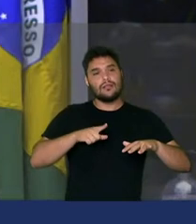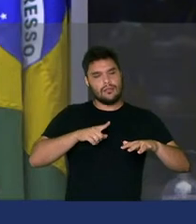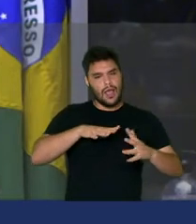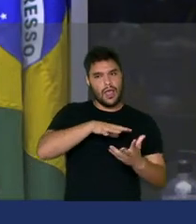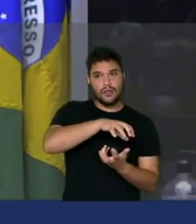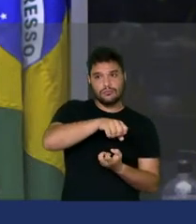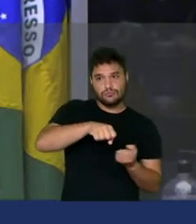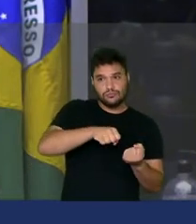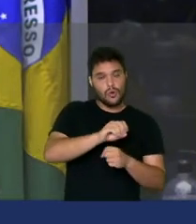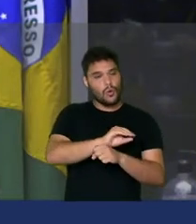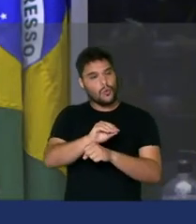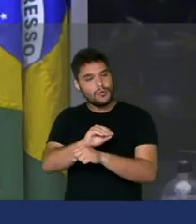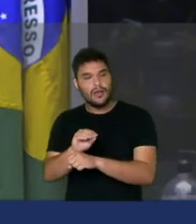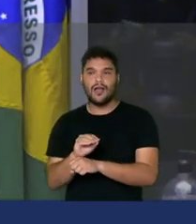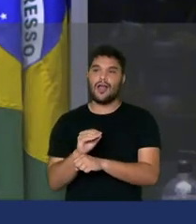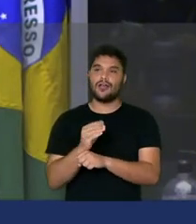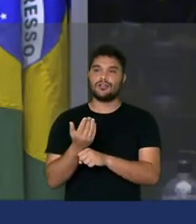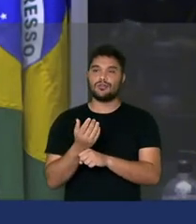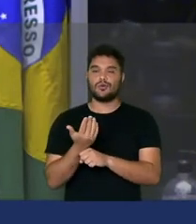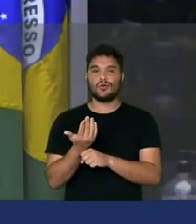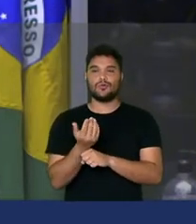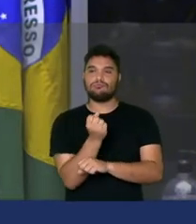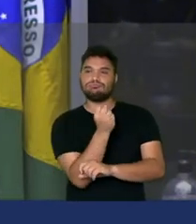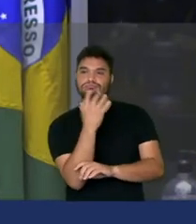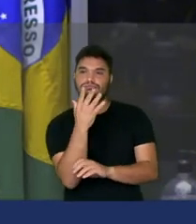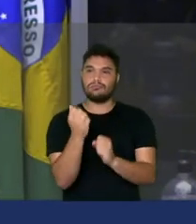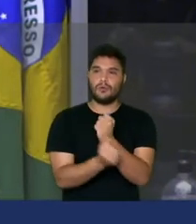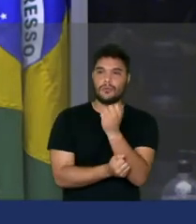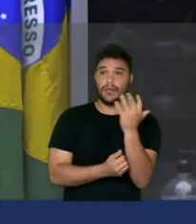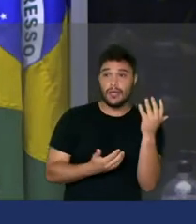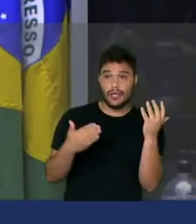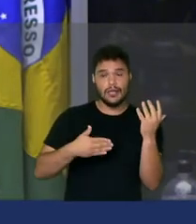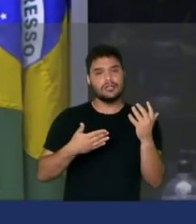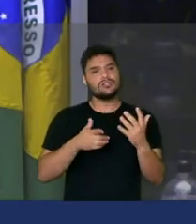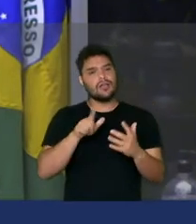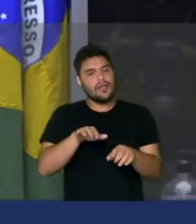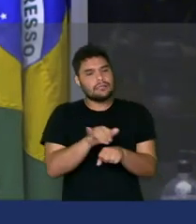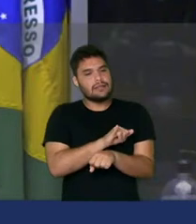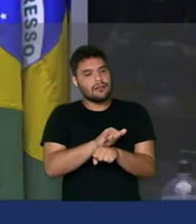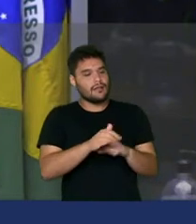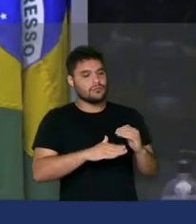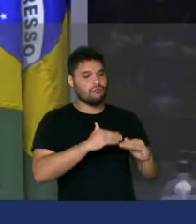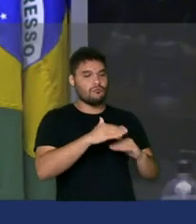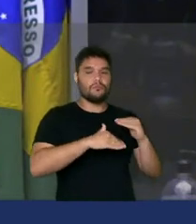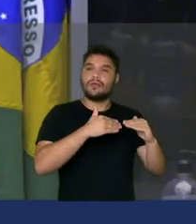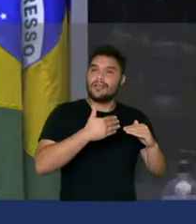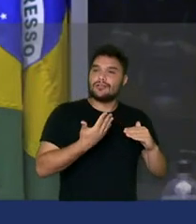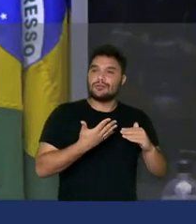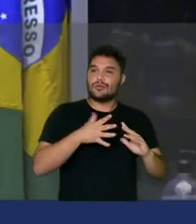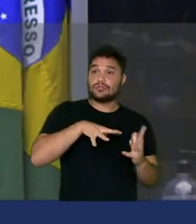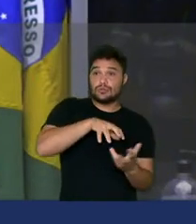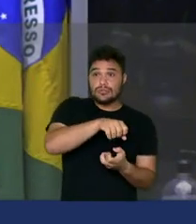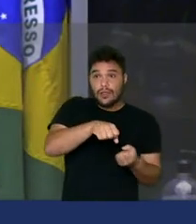RESERVATÓRIO, COLOCANDO EM PRÁTICA AÇÕES SOCIOAMBIENTAIS QUE ESTÃO VANGUARDA DAS ESTRATÉGIAS E DESENVOLVIMENTO SUSTENTÁVEL,